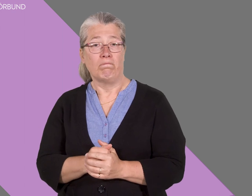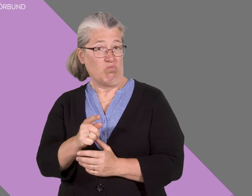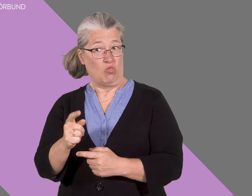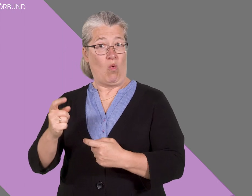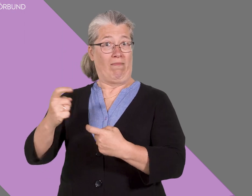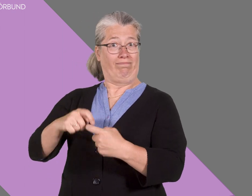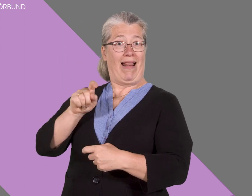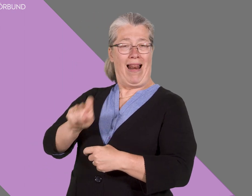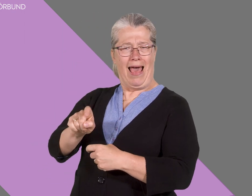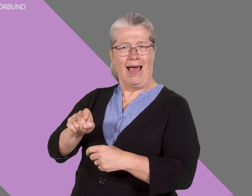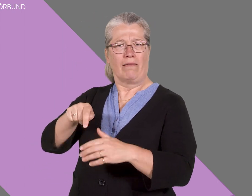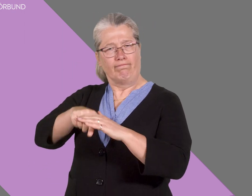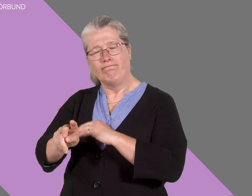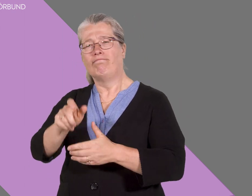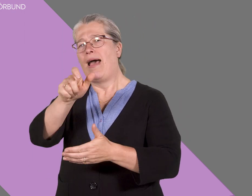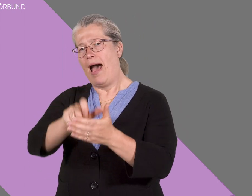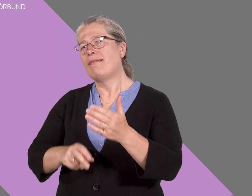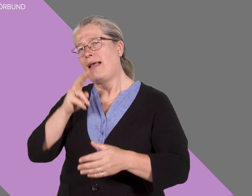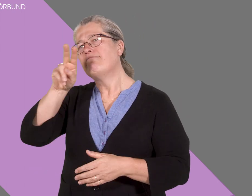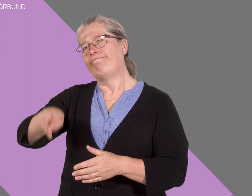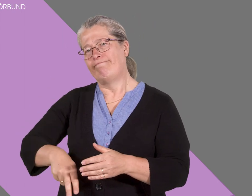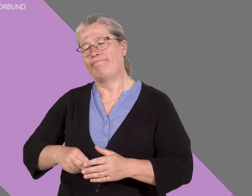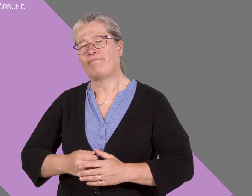Klicka på länken för att läsa artikeln.